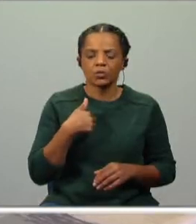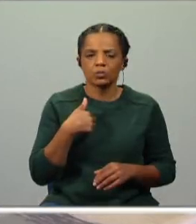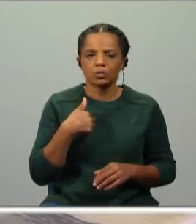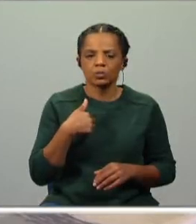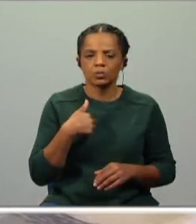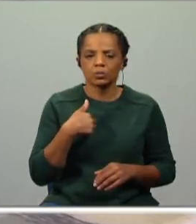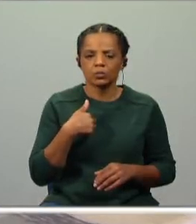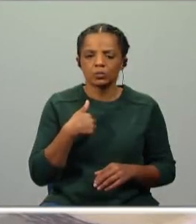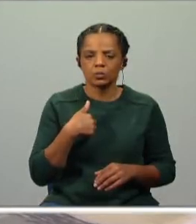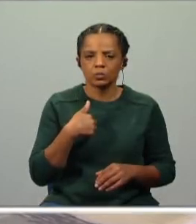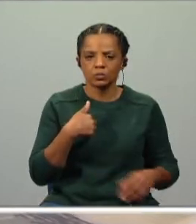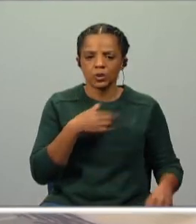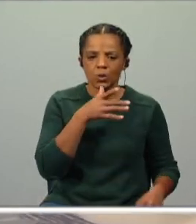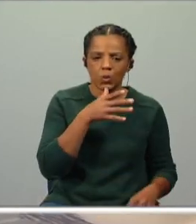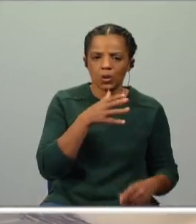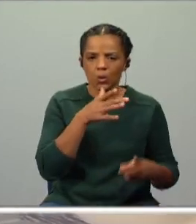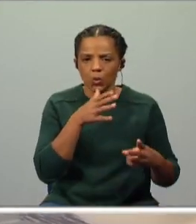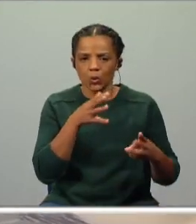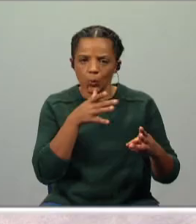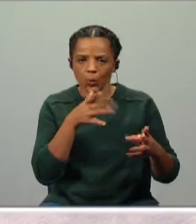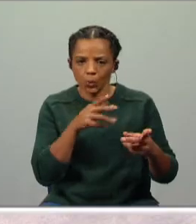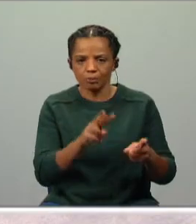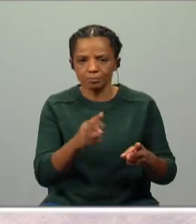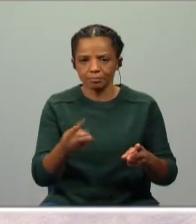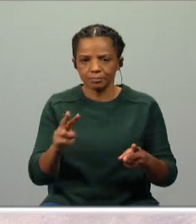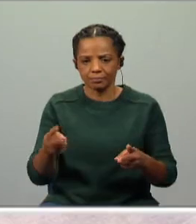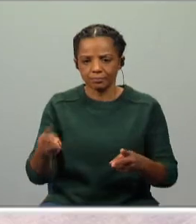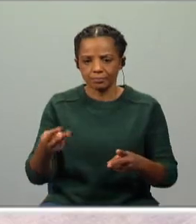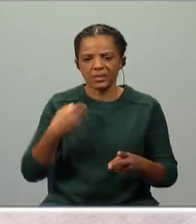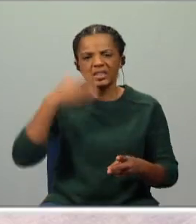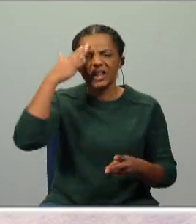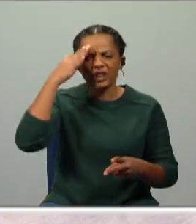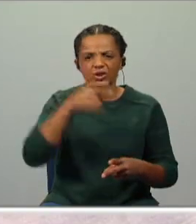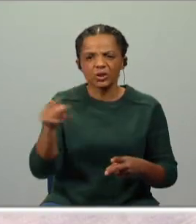uma cor, uma cor, outra cor, tudo alternado. O que é que vocês acham e veem.